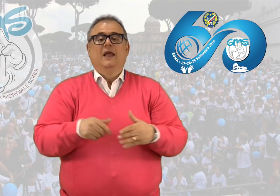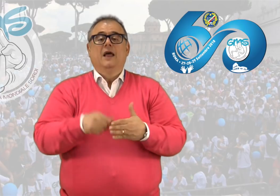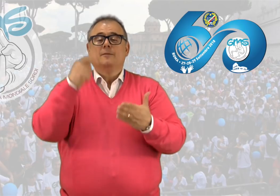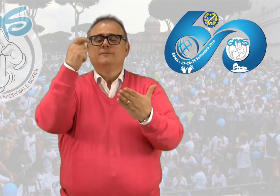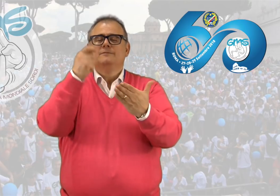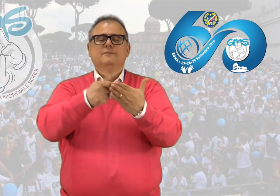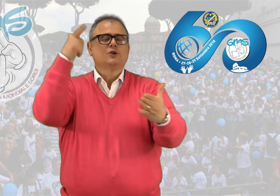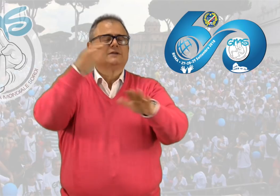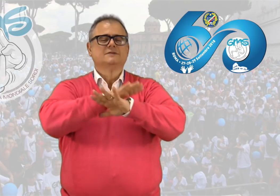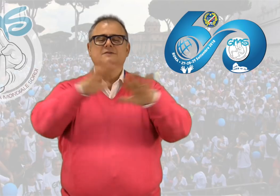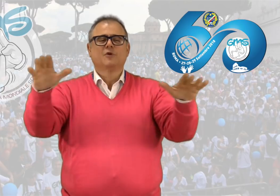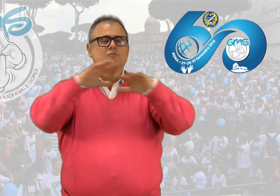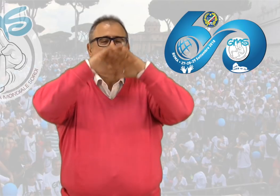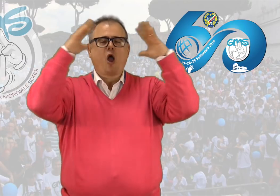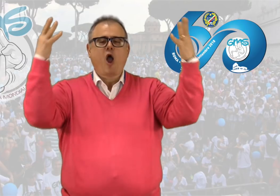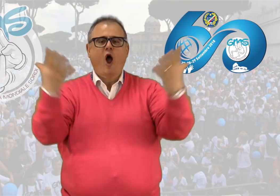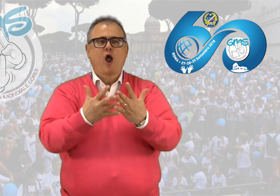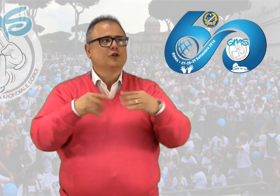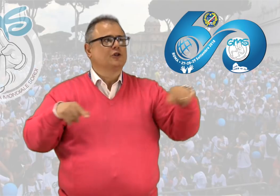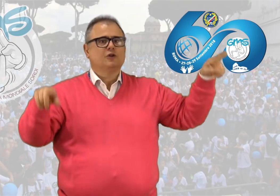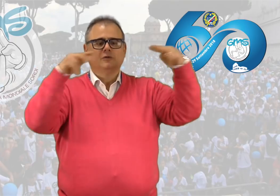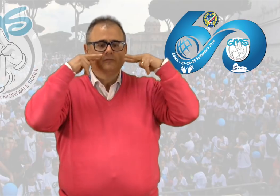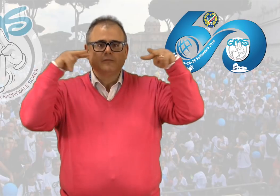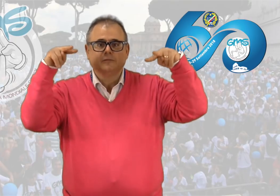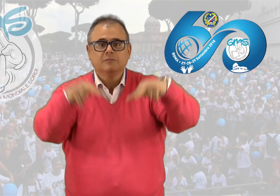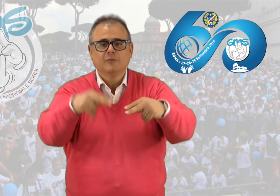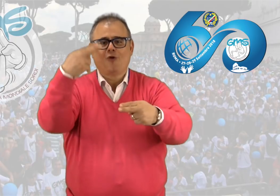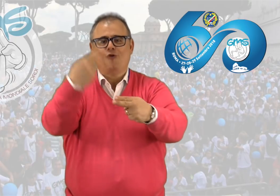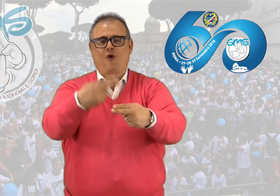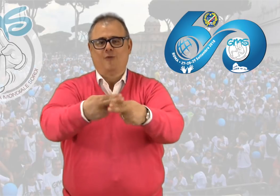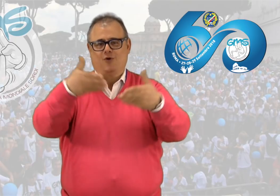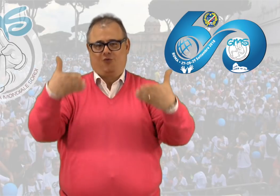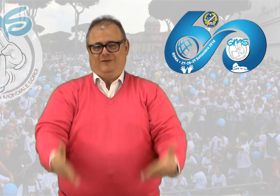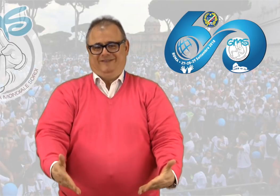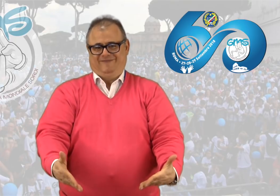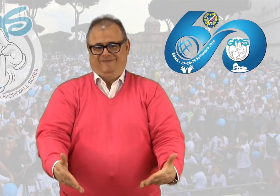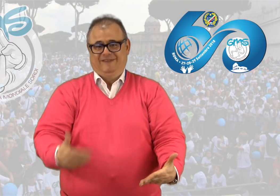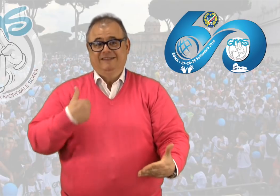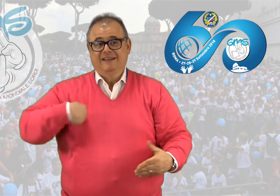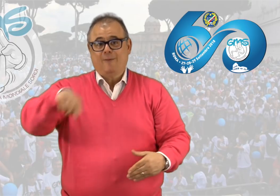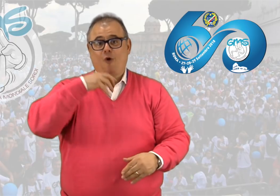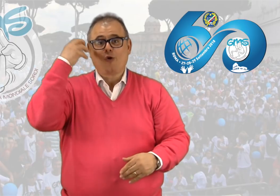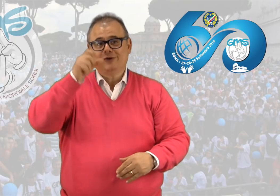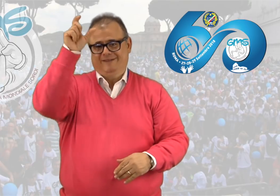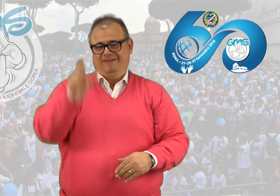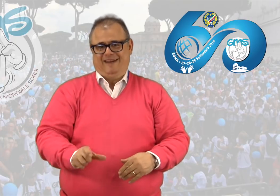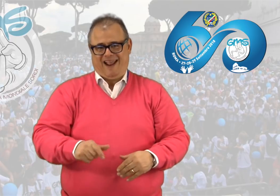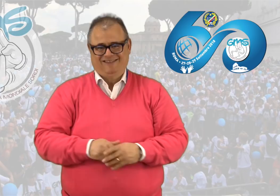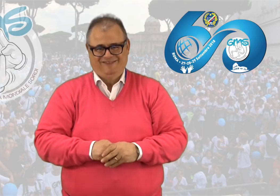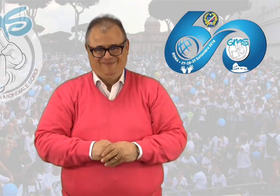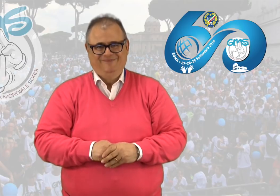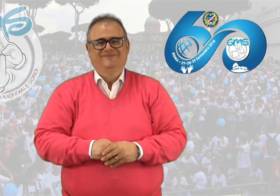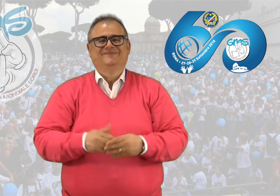E' un evento mondiale molto importante organizzato qui a Roma e siamo orgogliosi che si fa qui in Italia